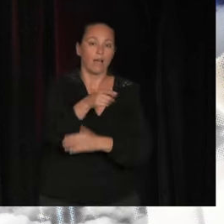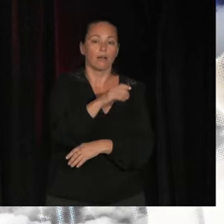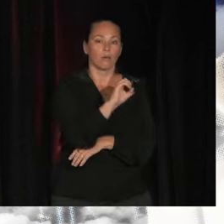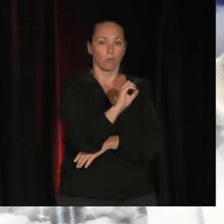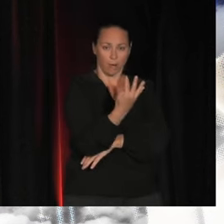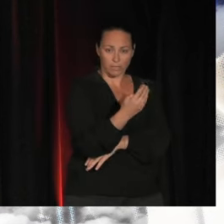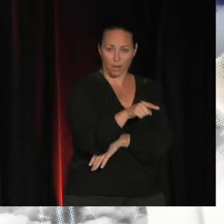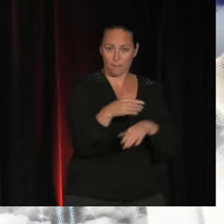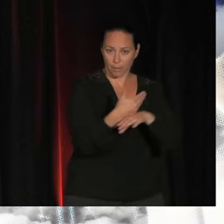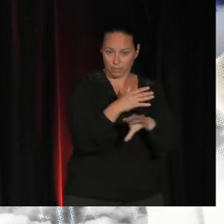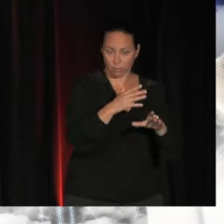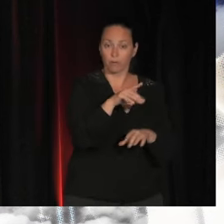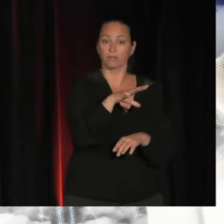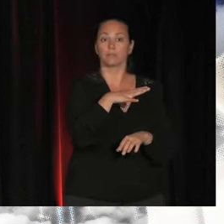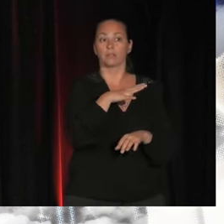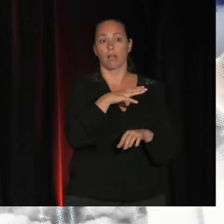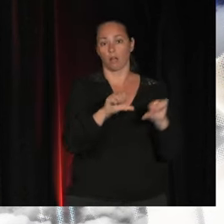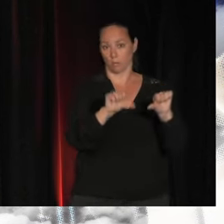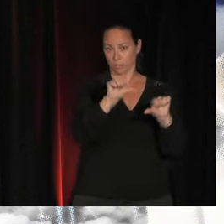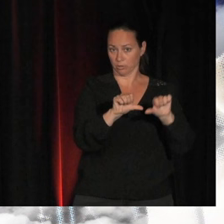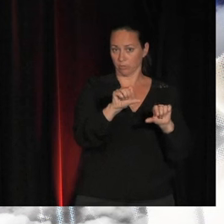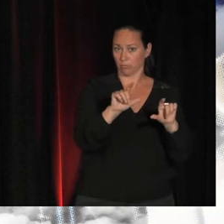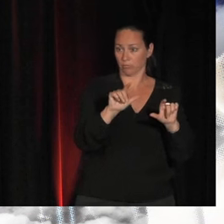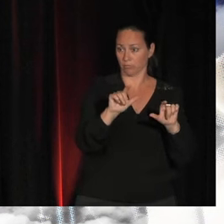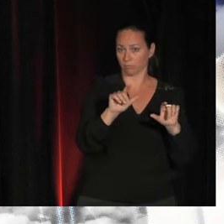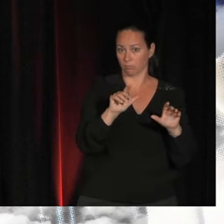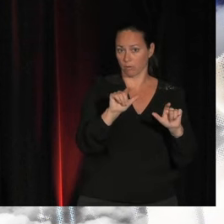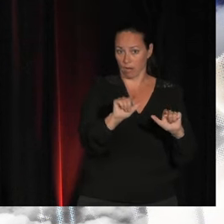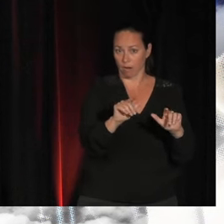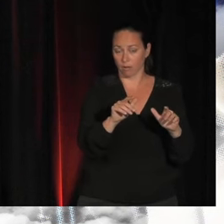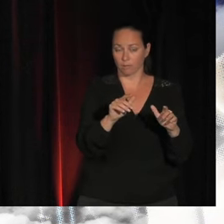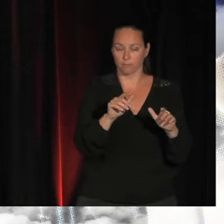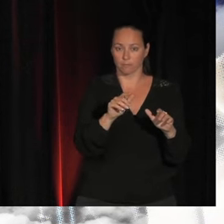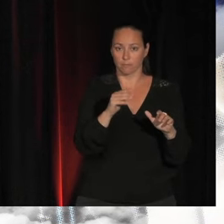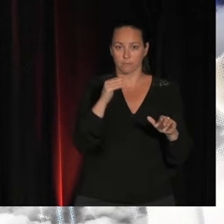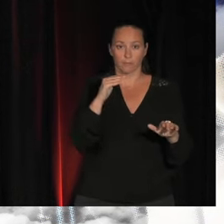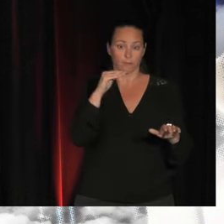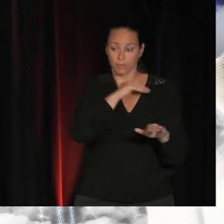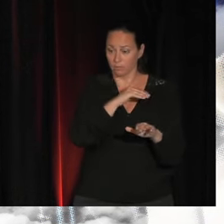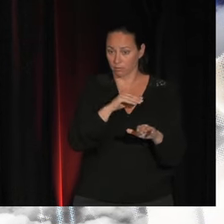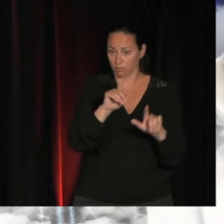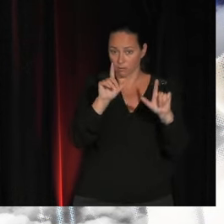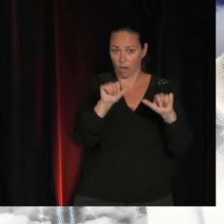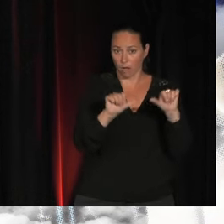Déjà, c'est qu'il y a le compétitif qui est arrivé assez tôt, le ladder compétitif. Ouais, il n'était pas là dès le début.